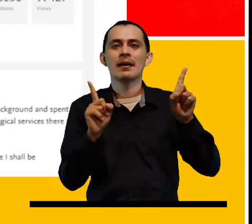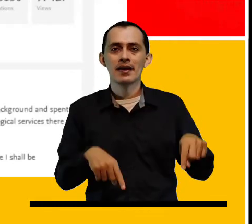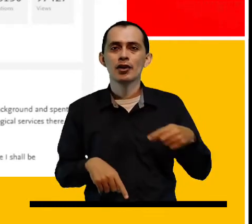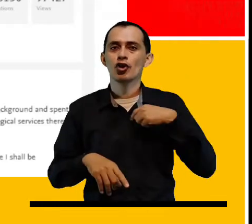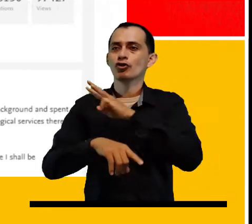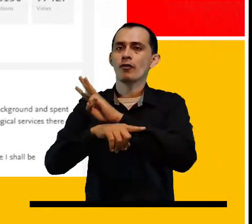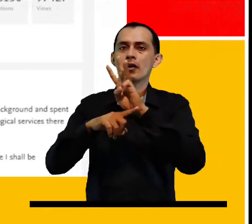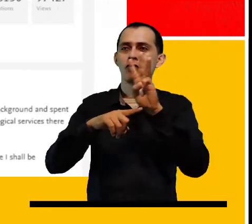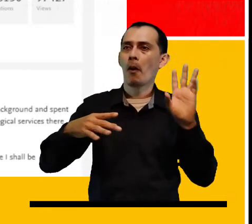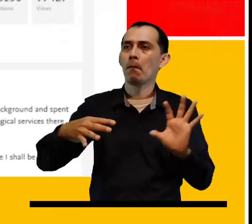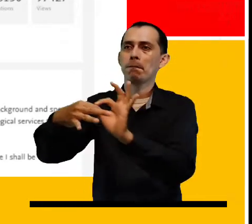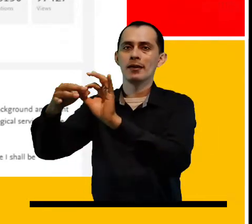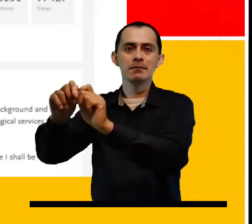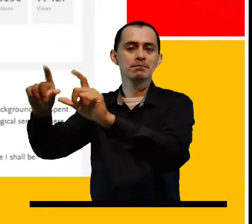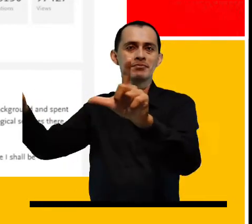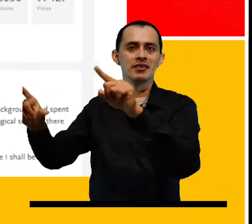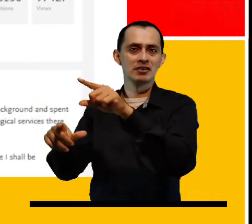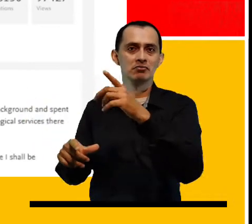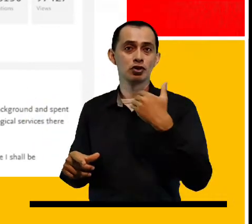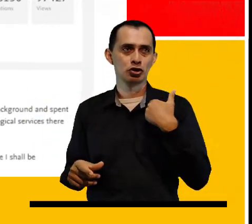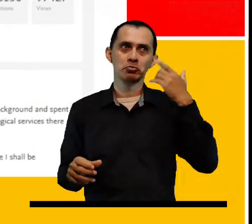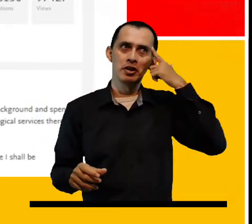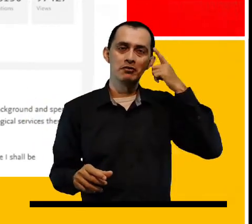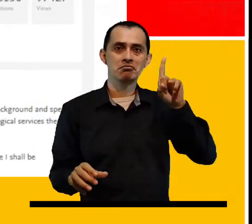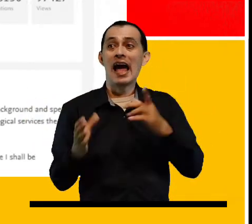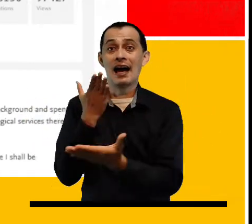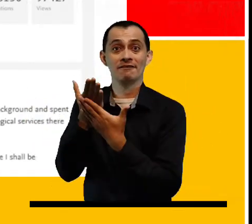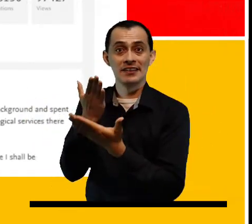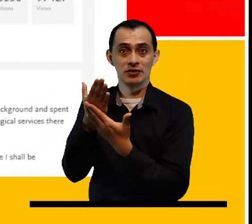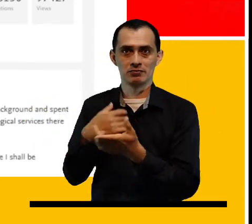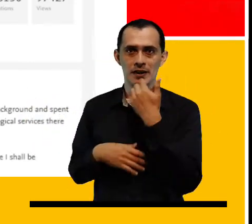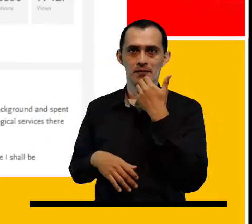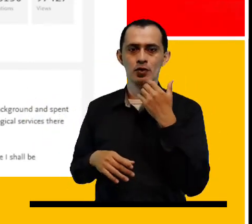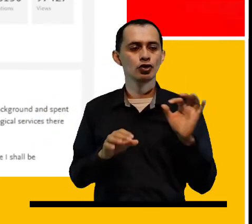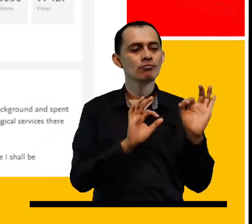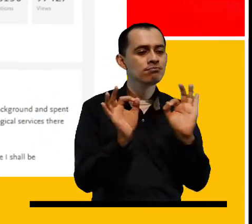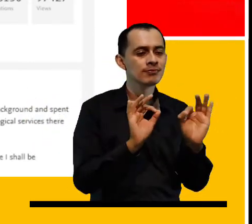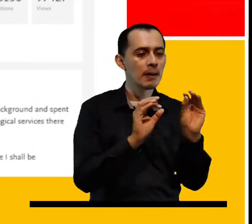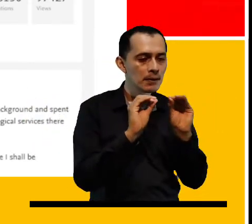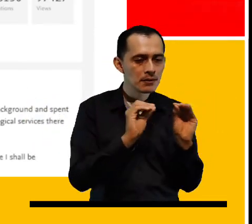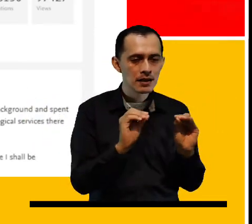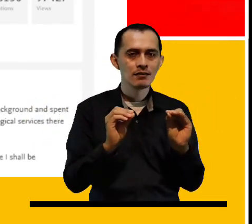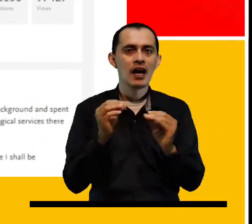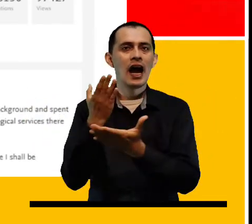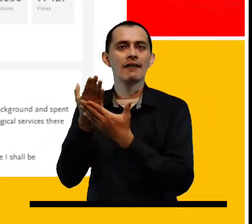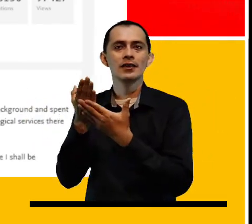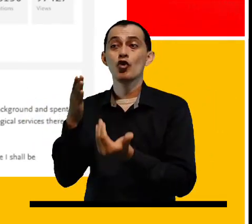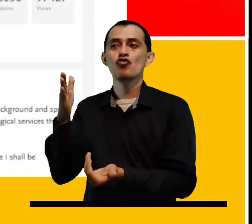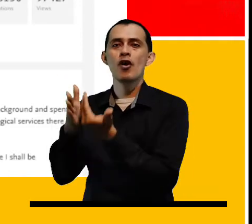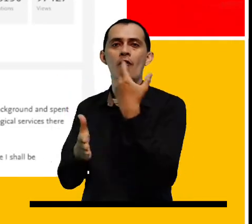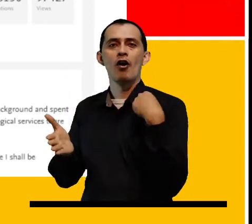alertas sobre algunas publicaciones, algunos científicos que sean de relevancia en su campo